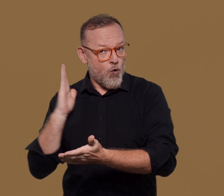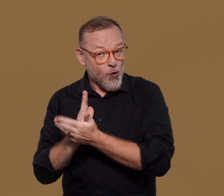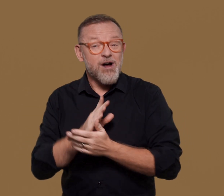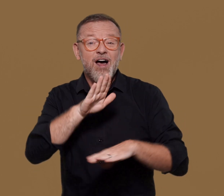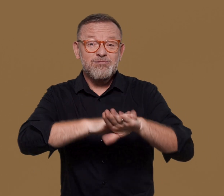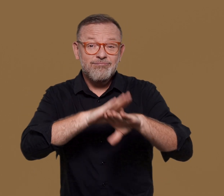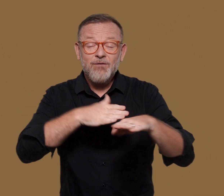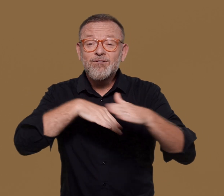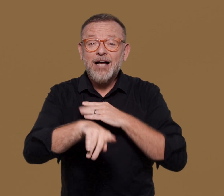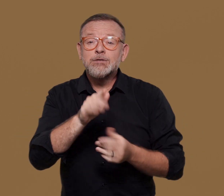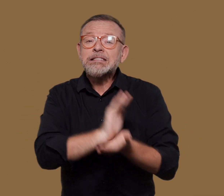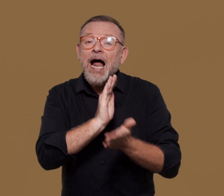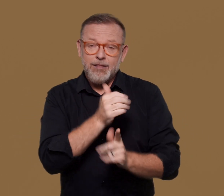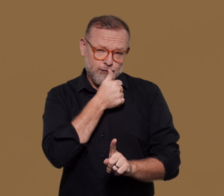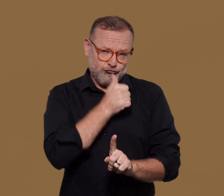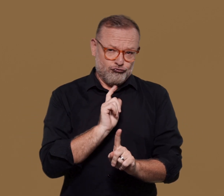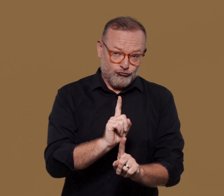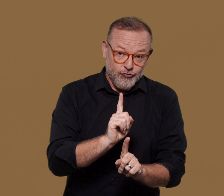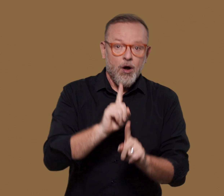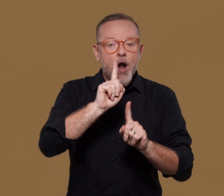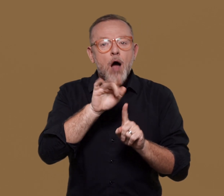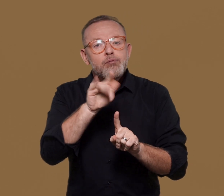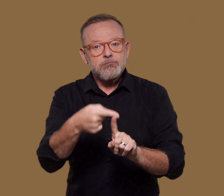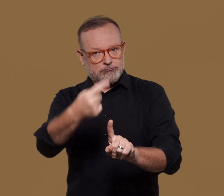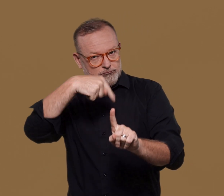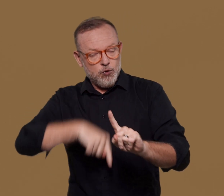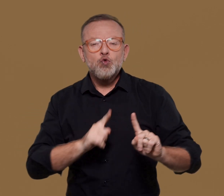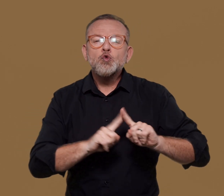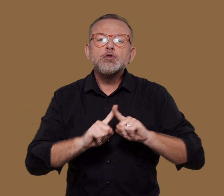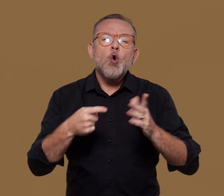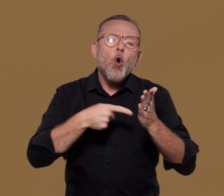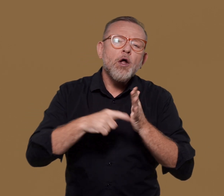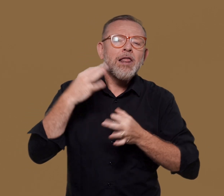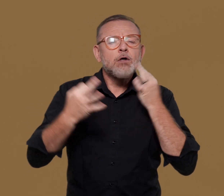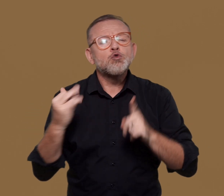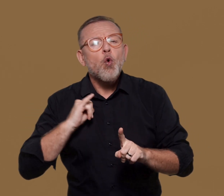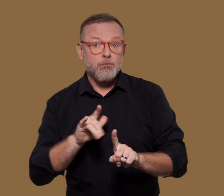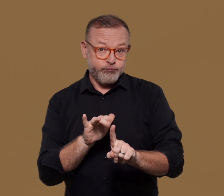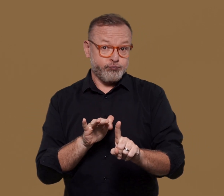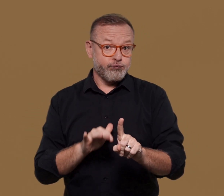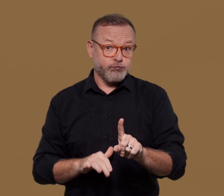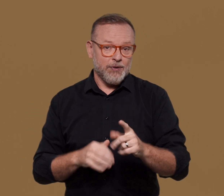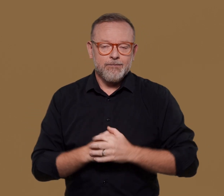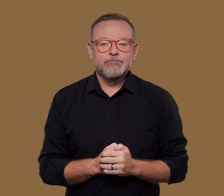věříme, že spolu s rychlými odkazy umístěnými v této sekci určené neslyšícím,